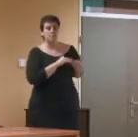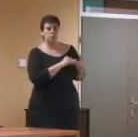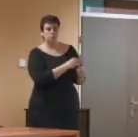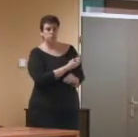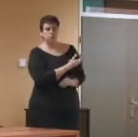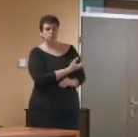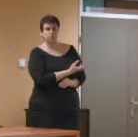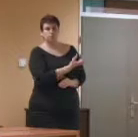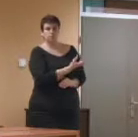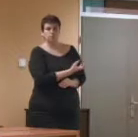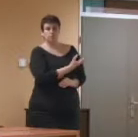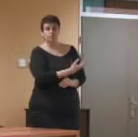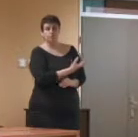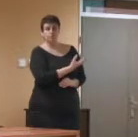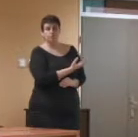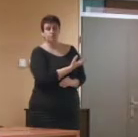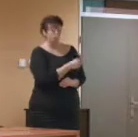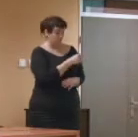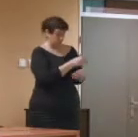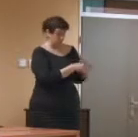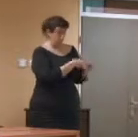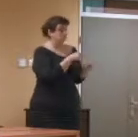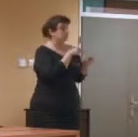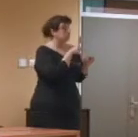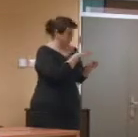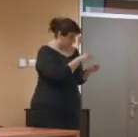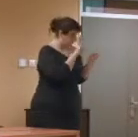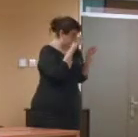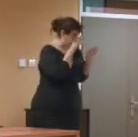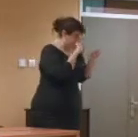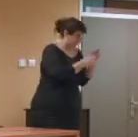Y en un momento dado decidió poner esas grabaciones en manos de la fiscalía, del juez Garzón,